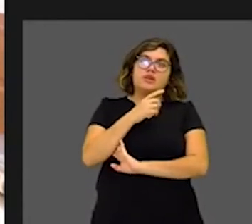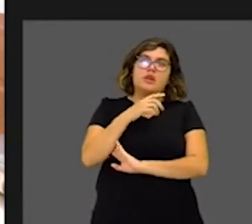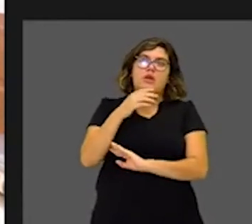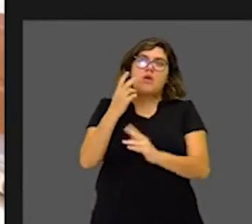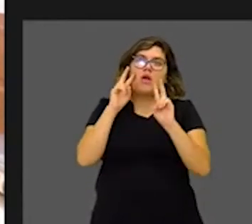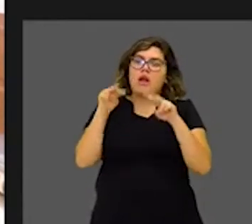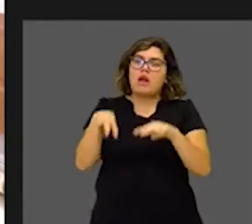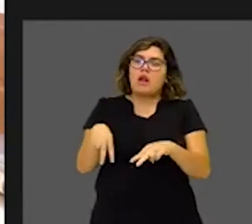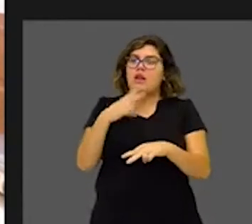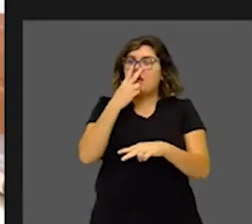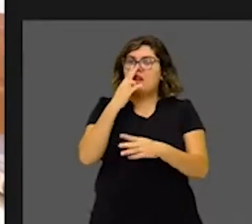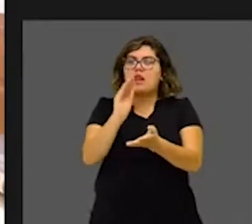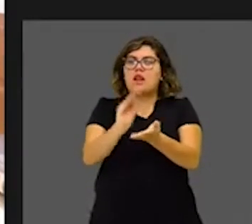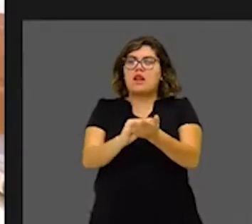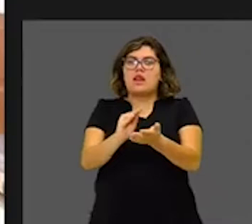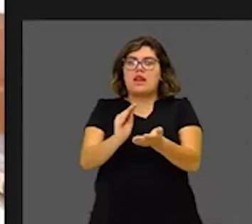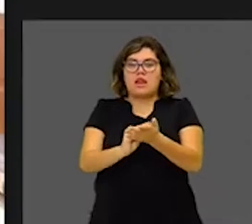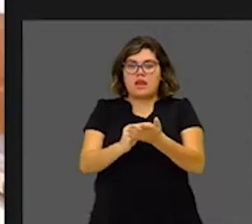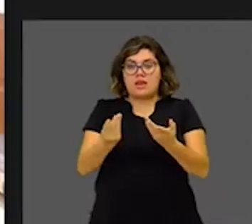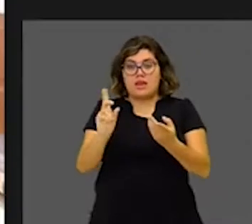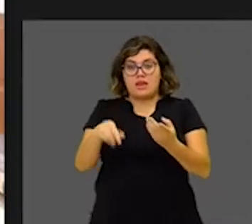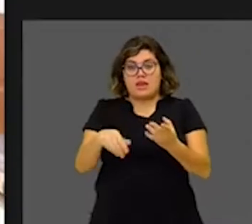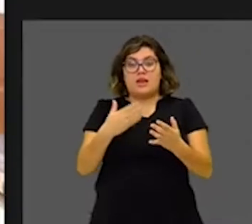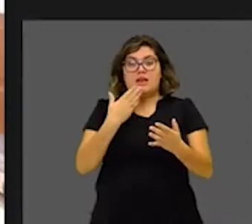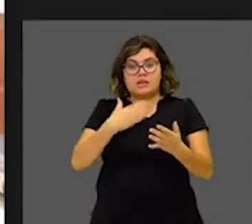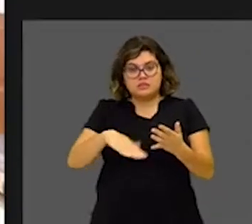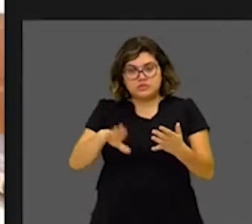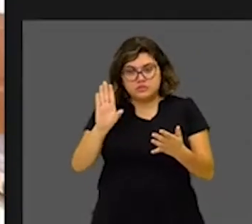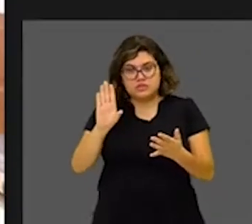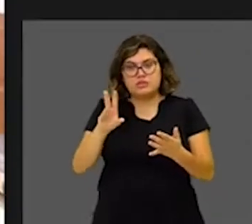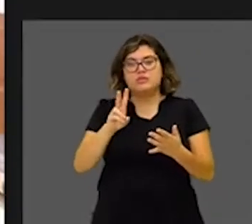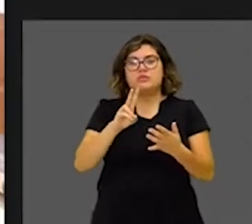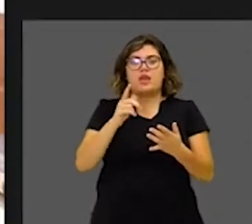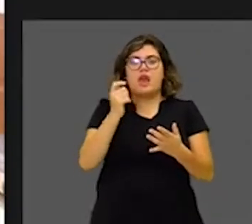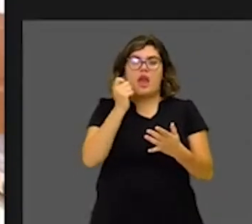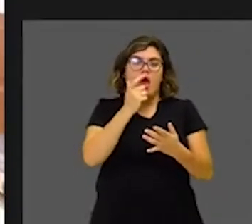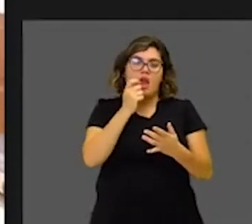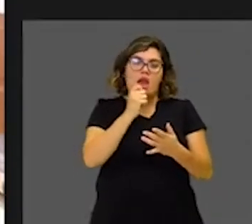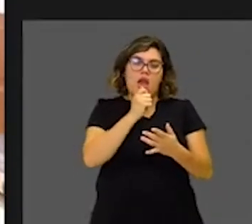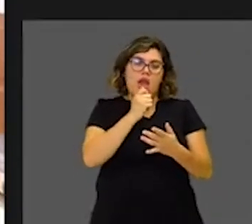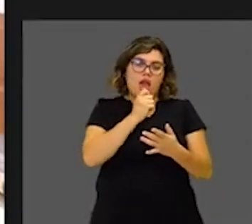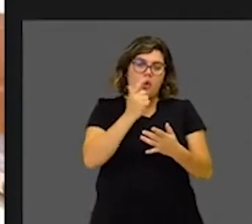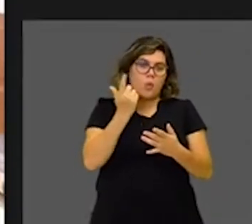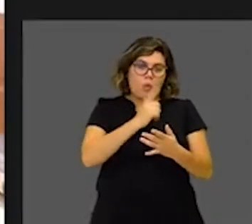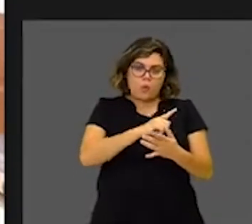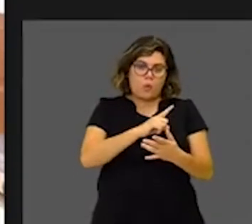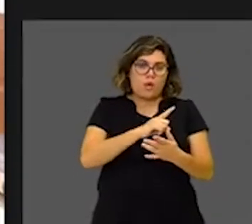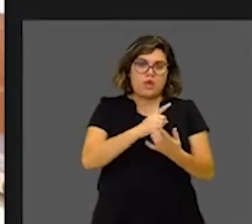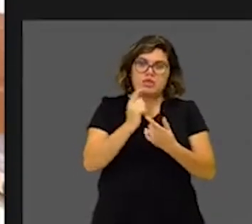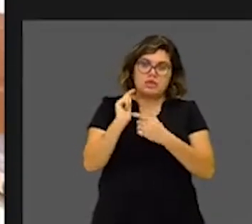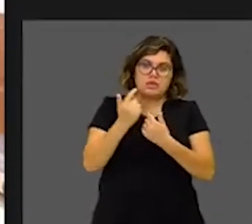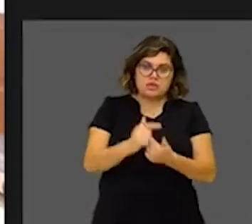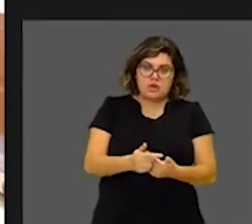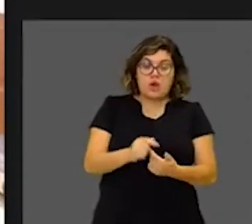falta né Ou seja é aquela Ah e não chegou ainda na candidatura tradicional ou é uma rampa está